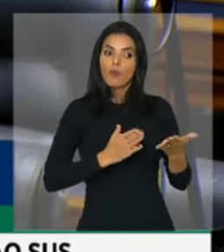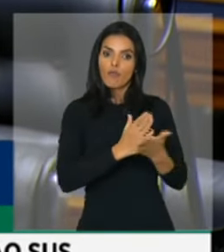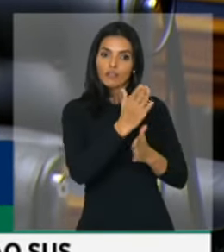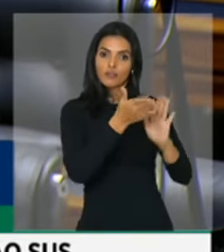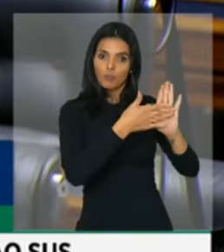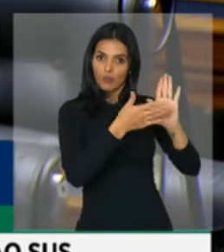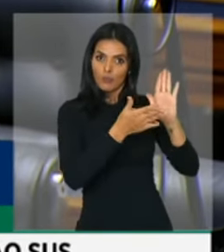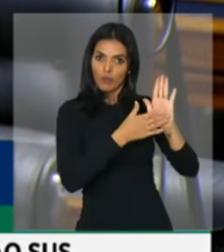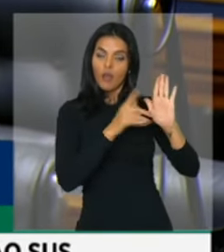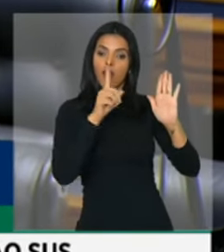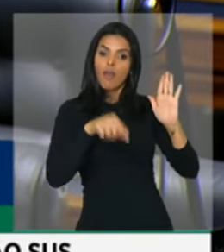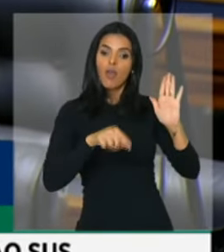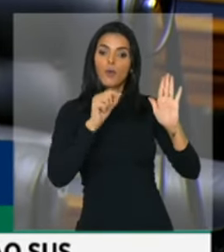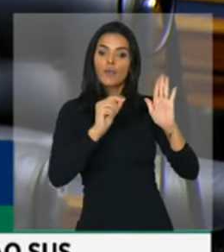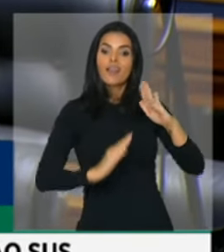LIMITE, QUE EU ATÉ JÁ ...